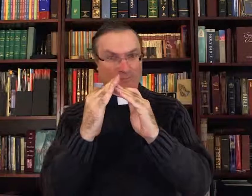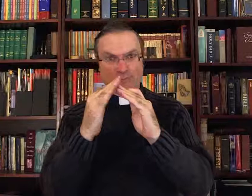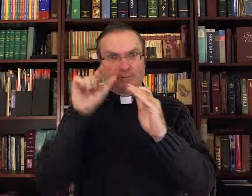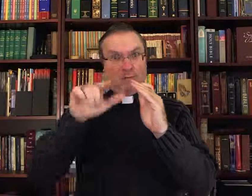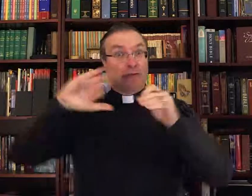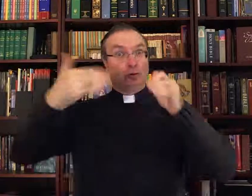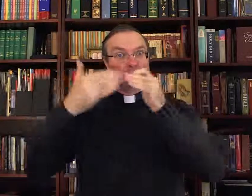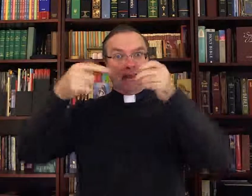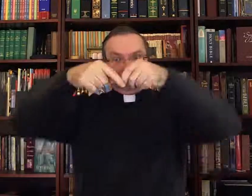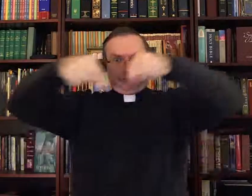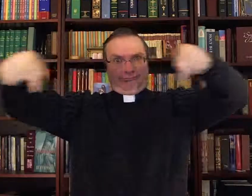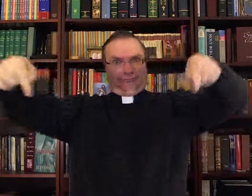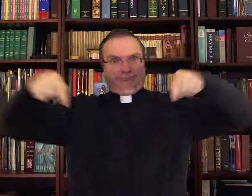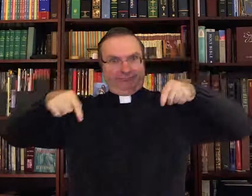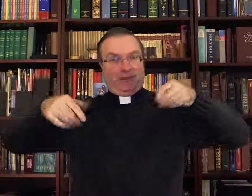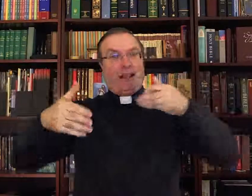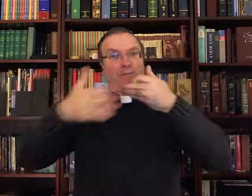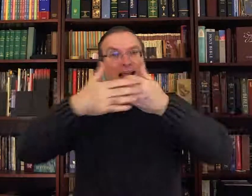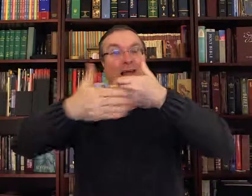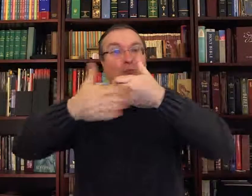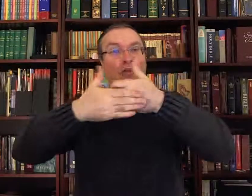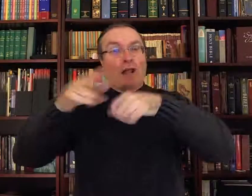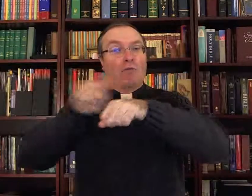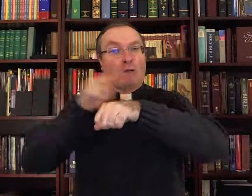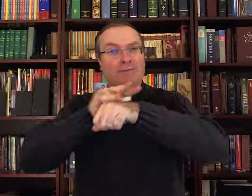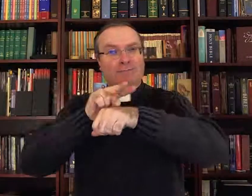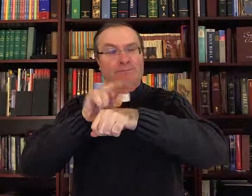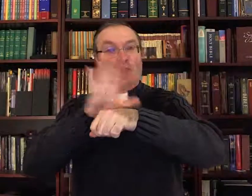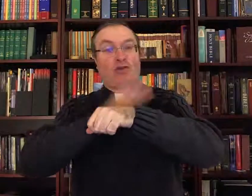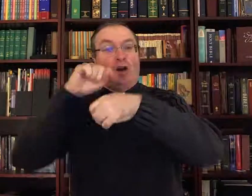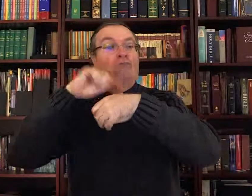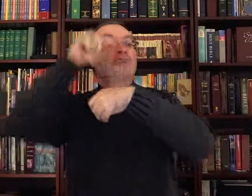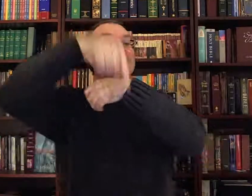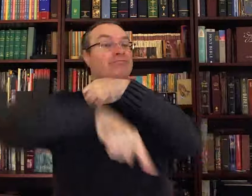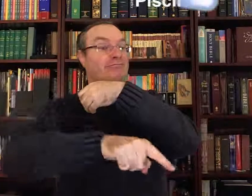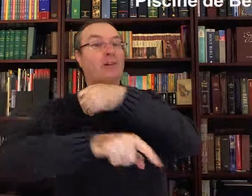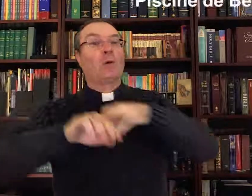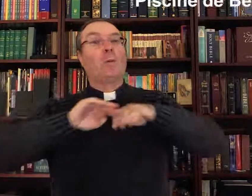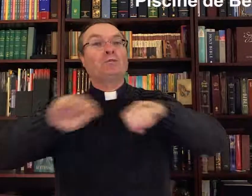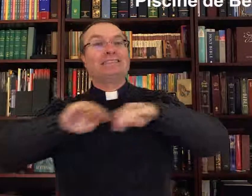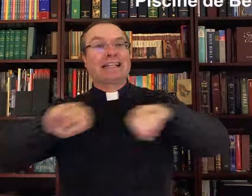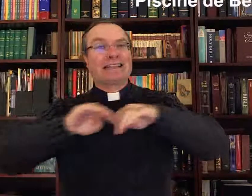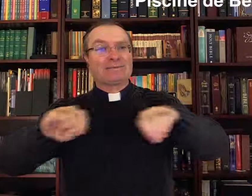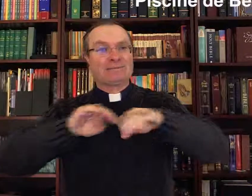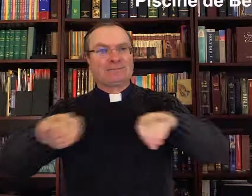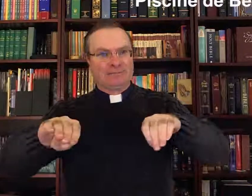De ses murailles près de la porte des brebis, il y a une piscine en bas